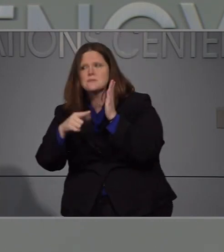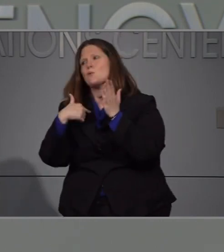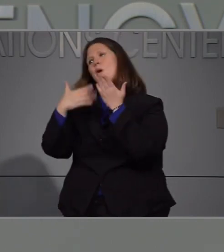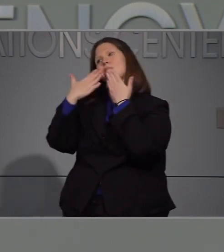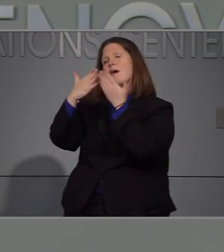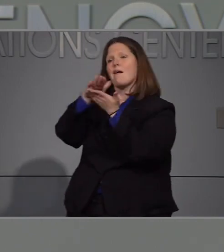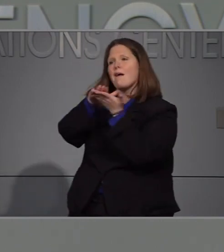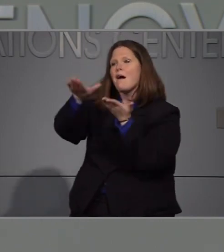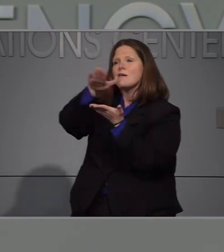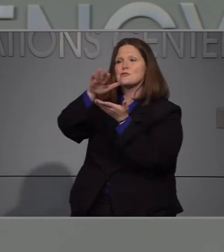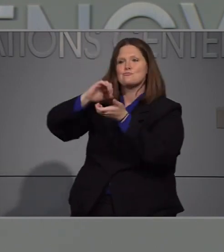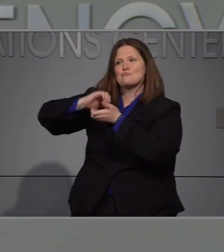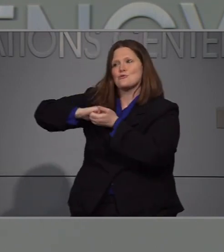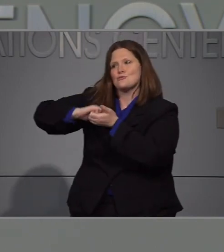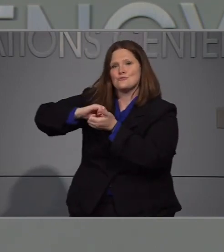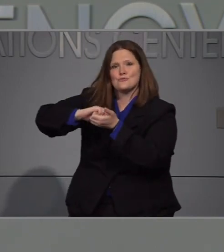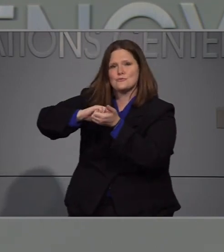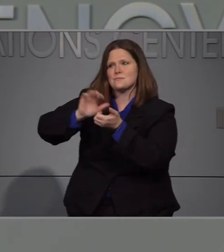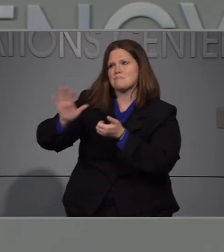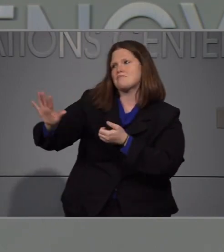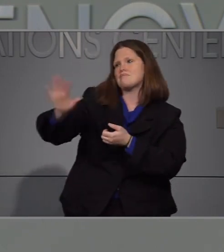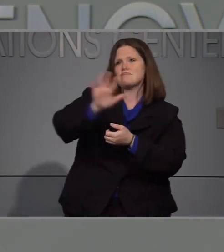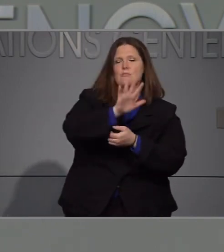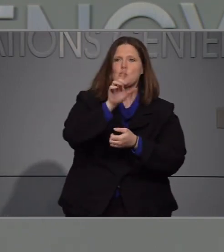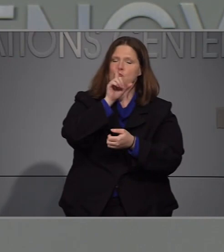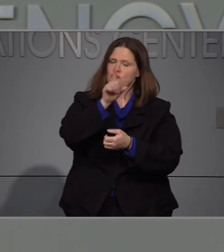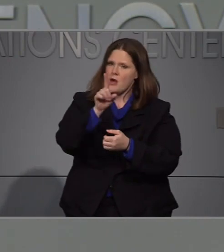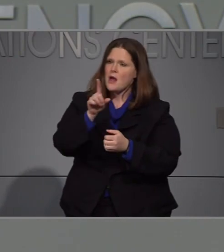investigación de esto, y es, quisiera agradecer a nuestros aliados académicas en todo el